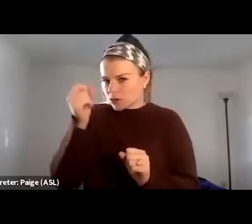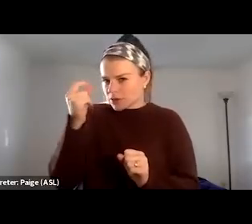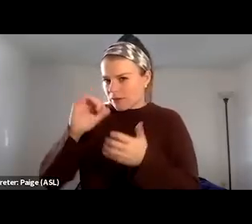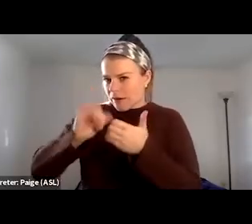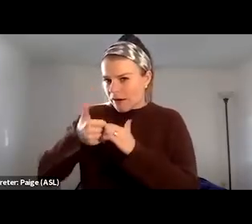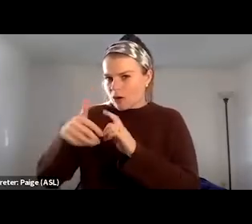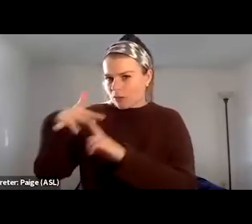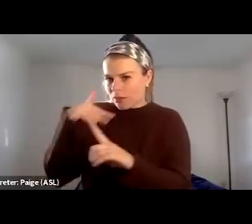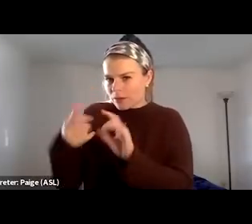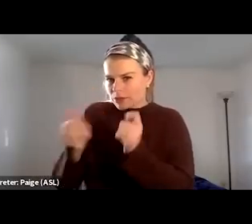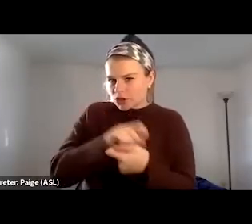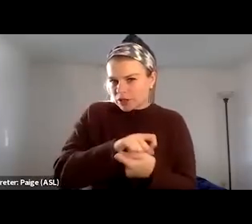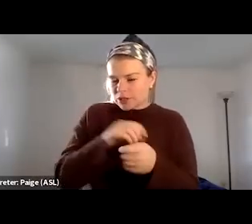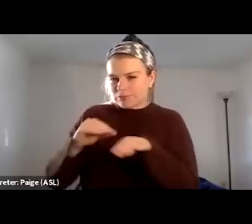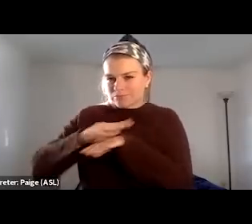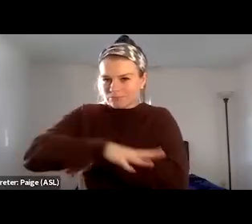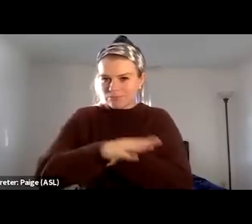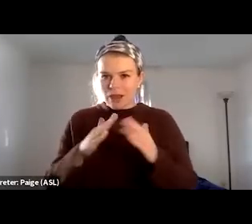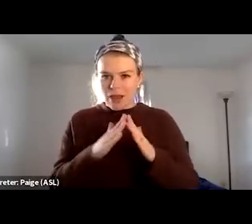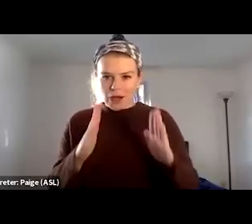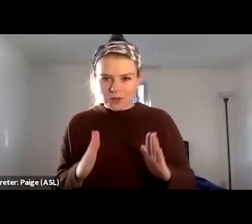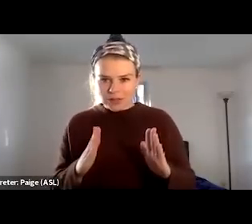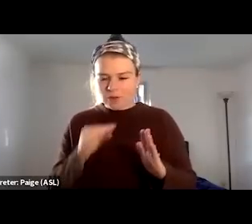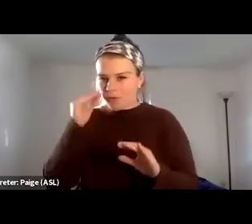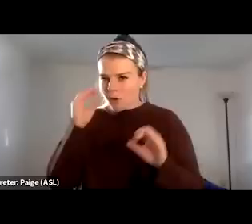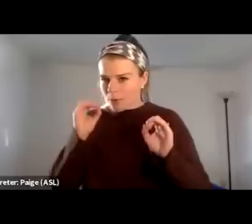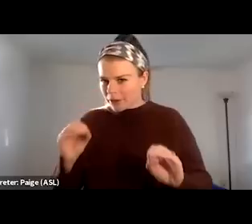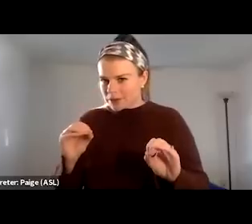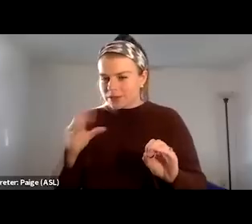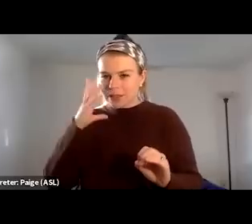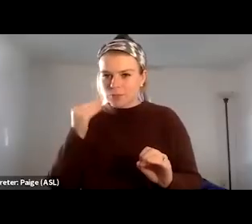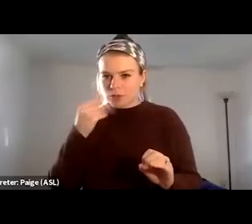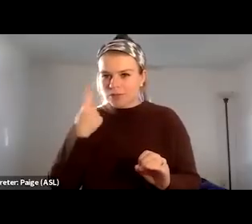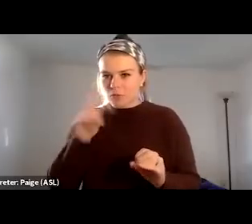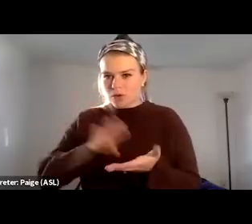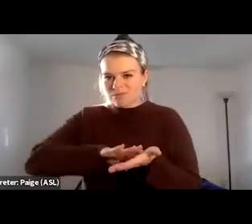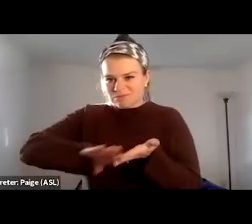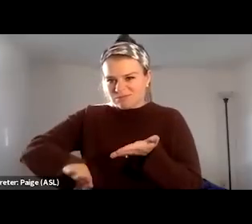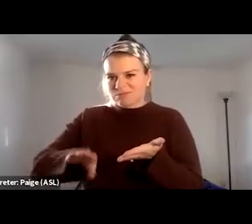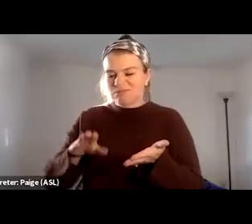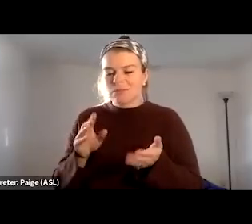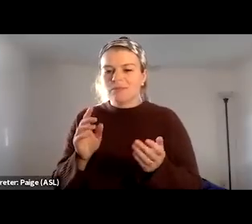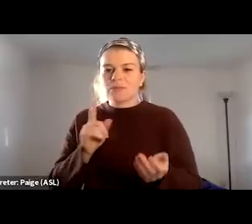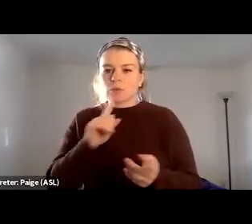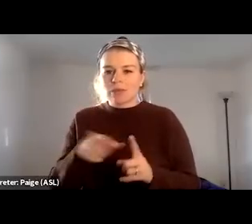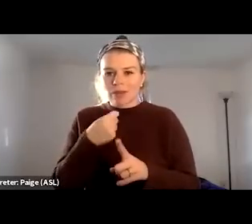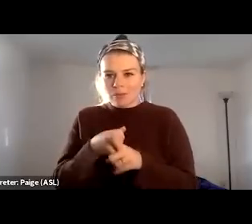interactúa con nuestra vivienda y el sinhogarismo, y la experiencia de marginación para impactar la salud mental y social de las personas.